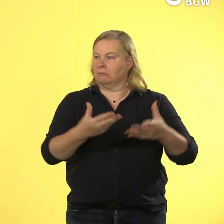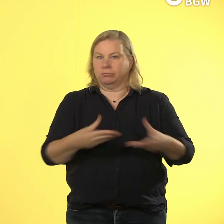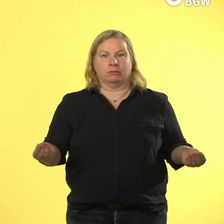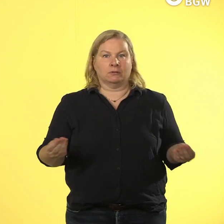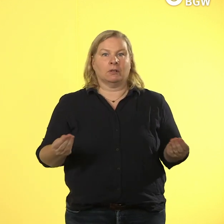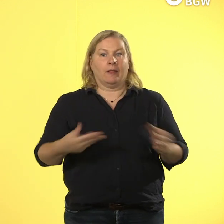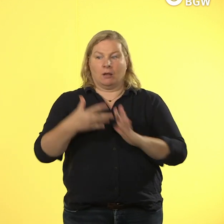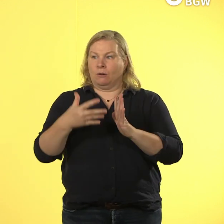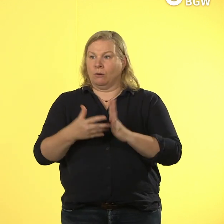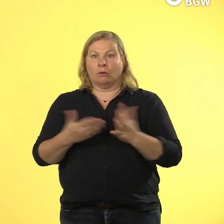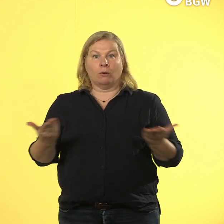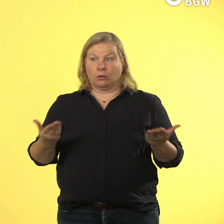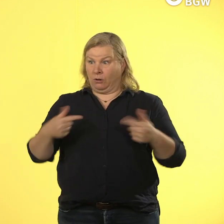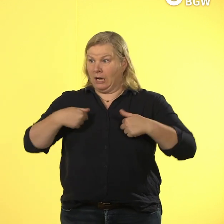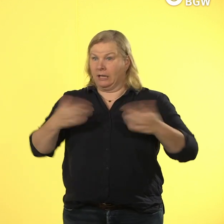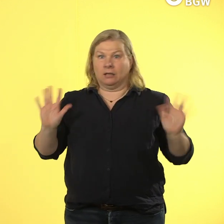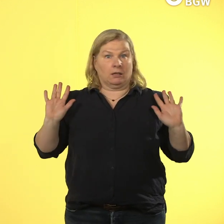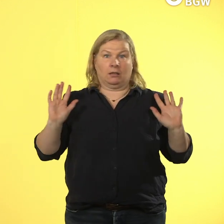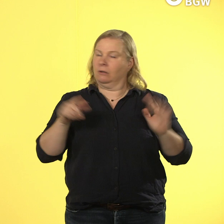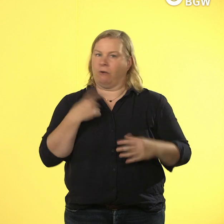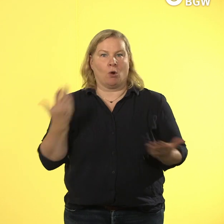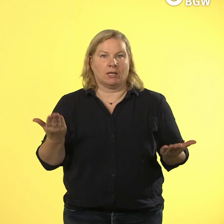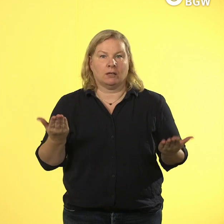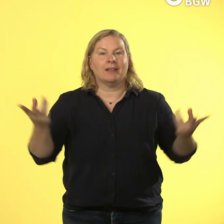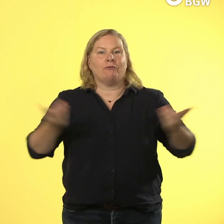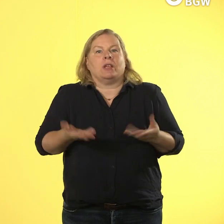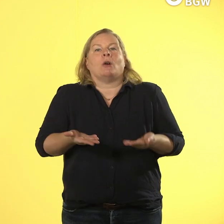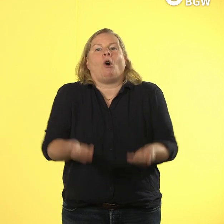Und es kann nicht gut funktionieren. Wenn wir in einem Team diesen Weg gehen,